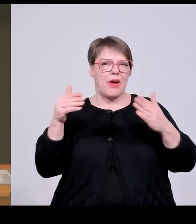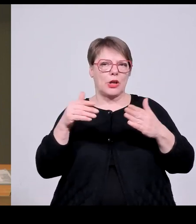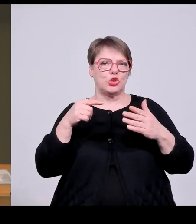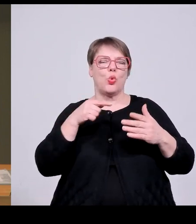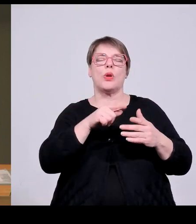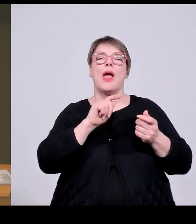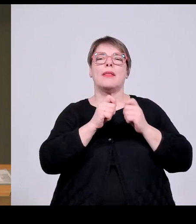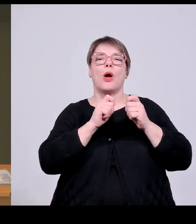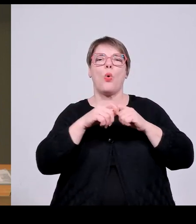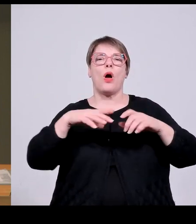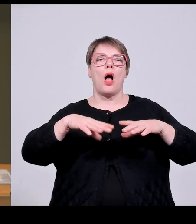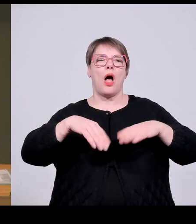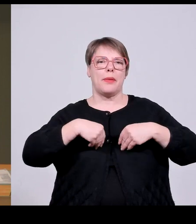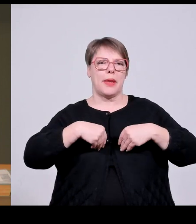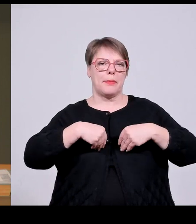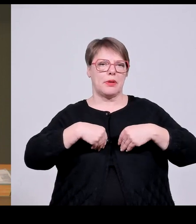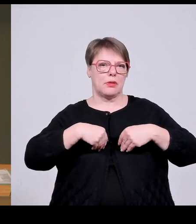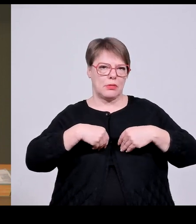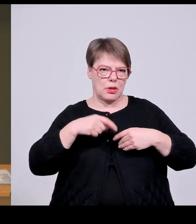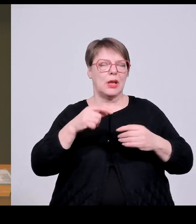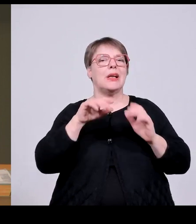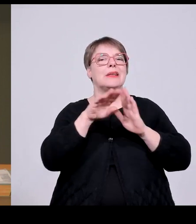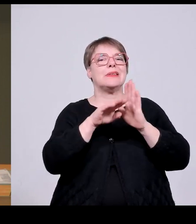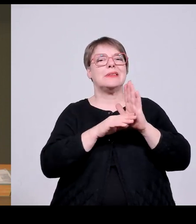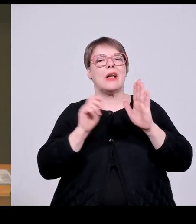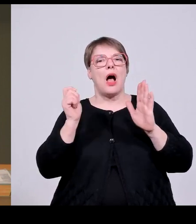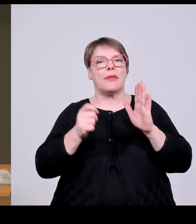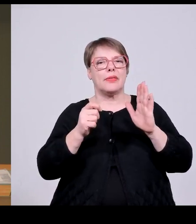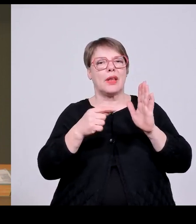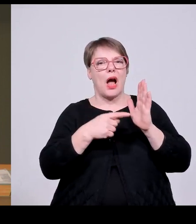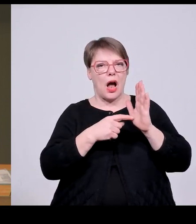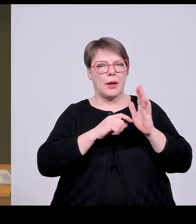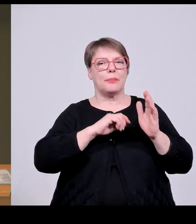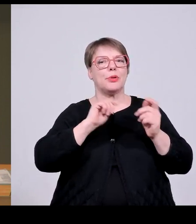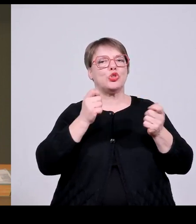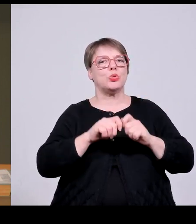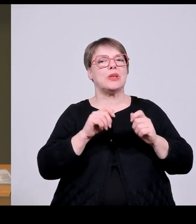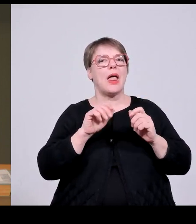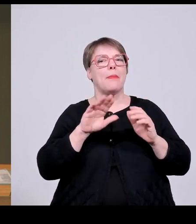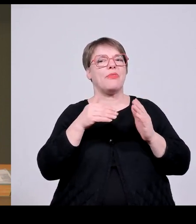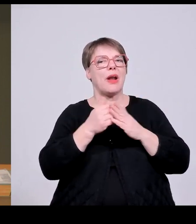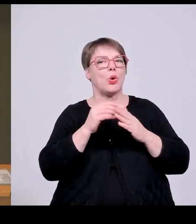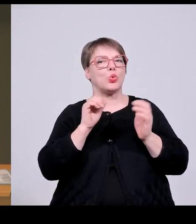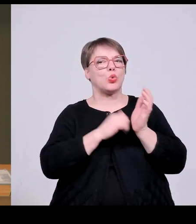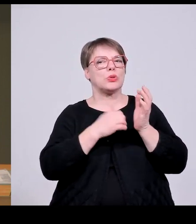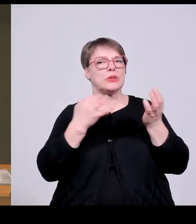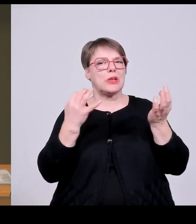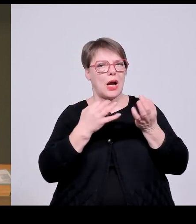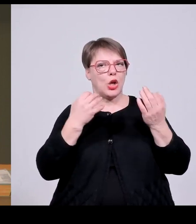der SPD, der Fraktion Bündnis 90/die Grünen und der Fraktion Die Linke auf Drucksache 19/800 Vorrang für Solarenergie in der